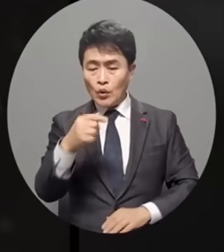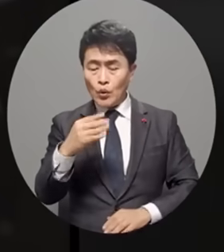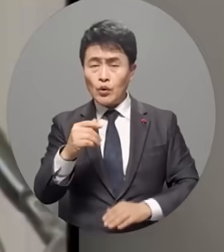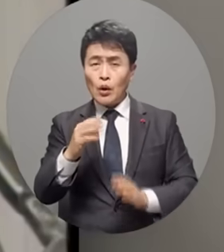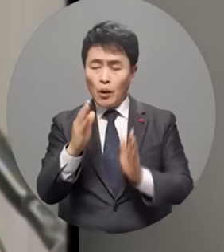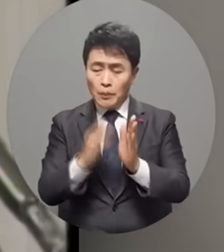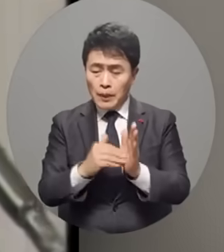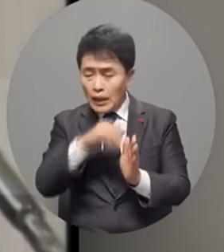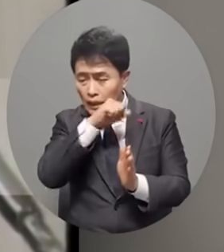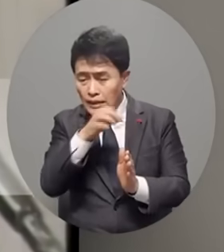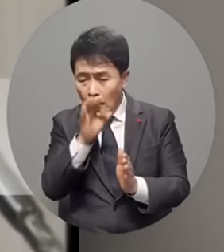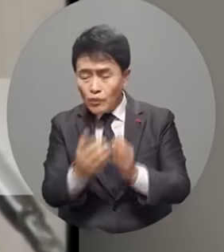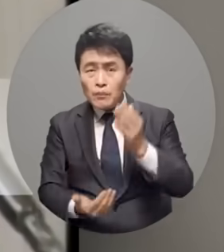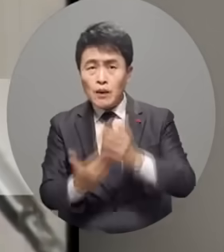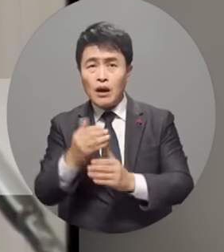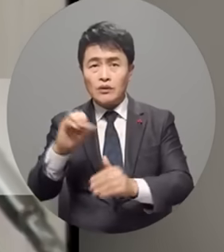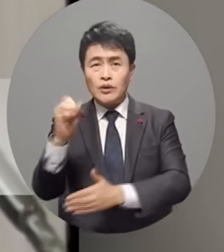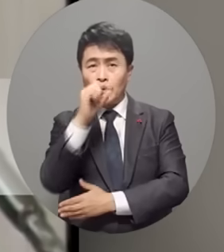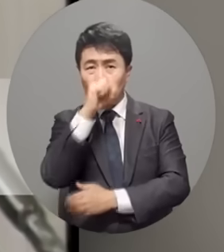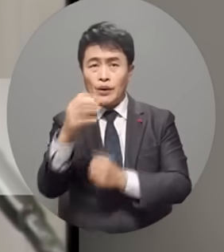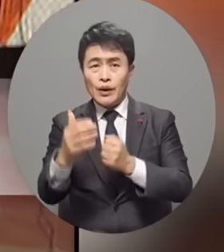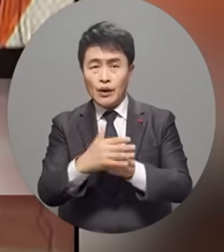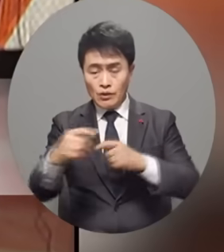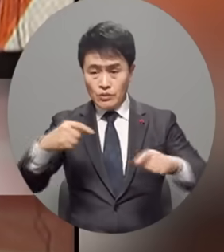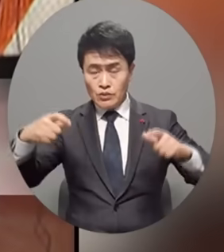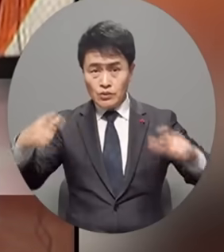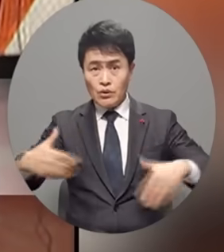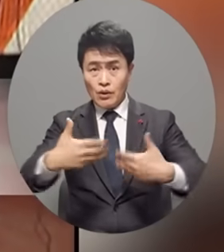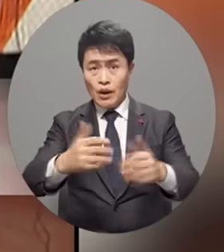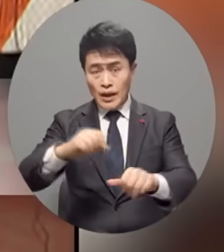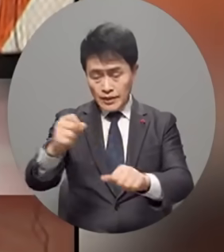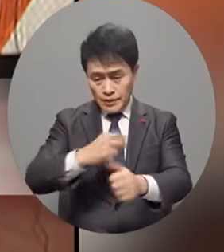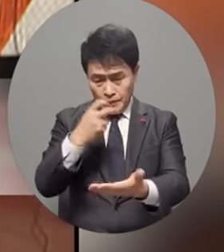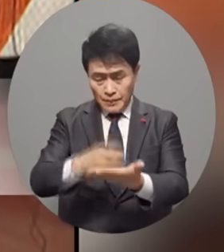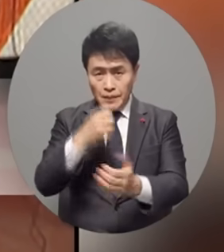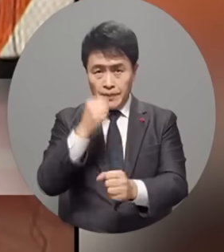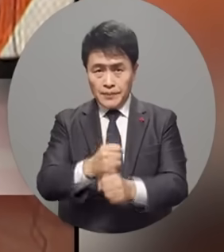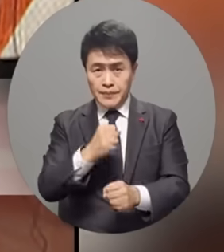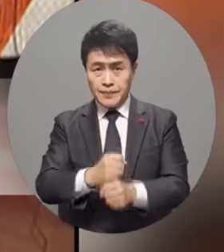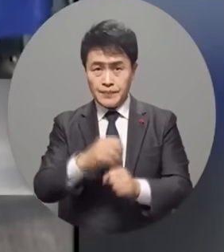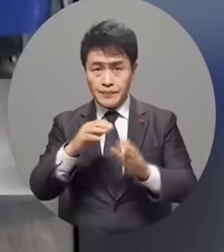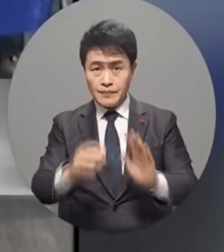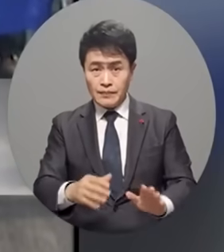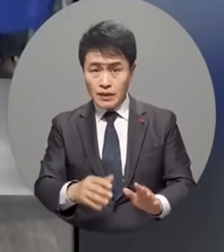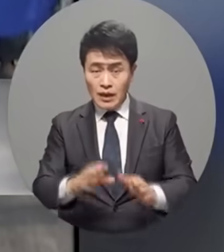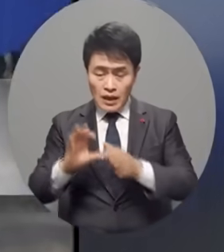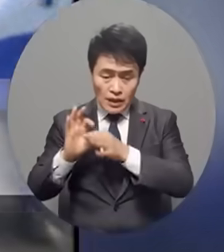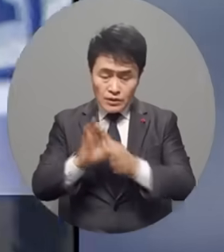(기자) 여기에 노태우 비자금까지 폭로되면서 여론이 악화되자 정치권은 결국